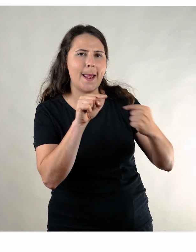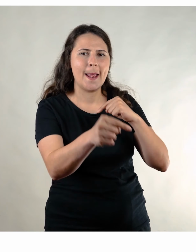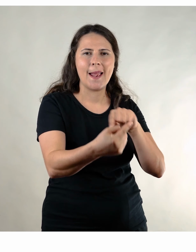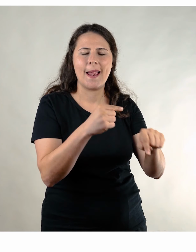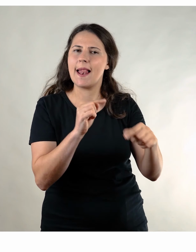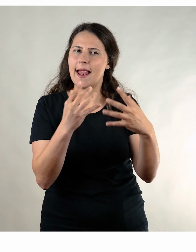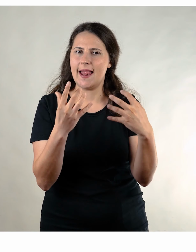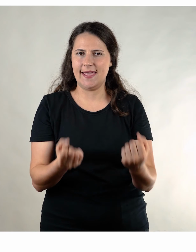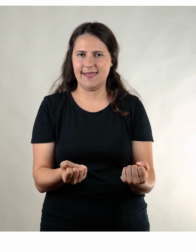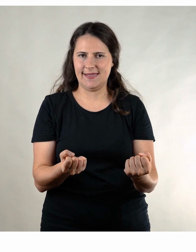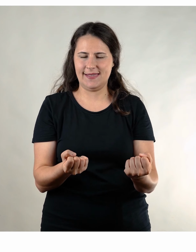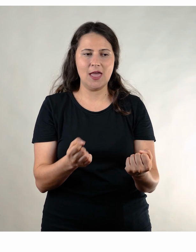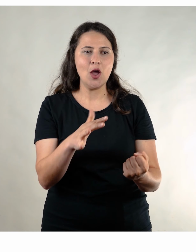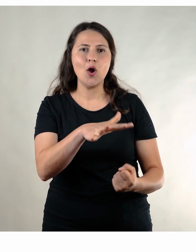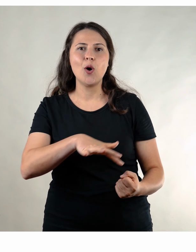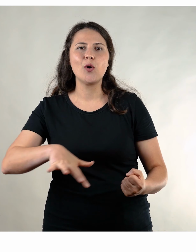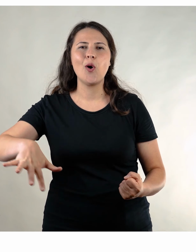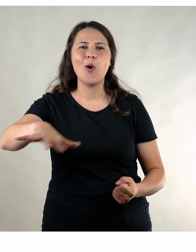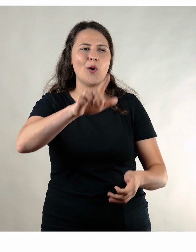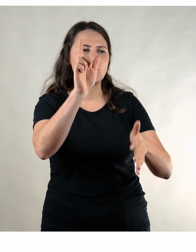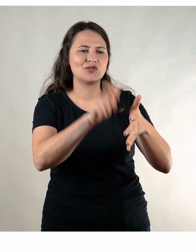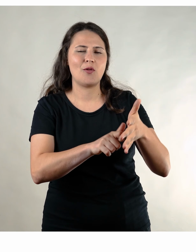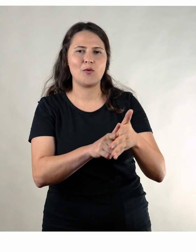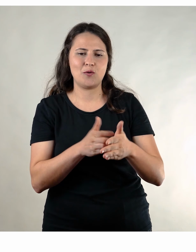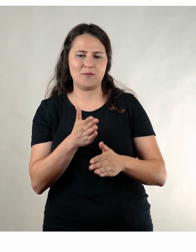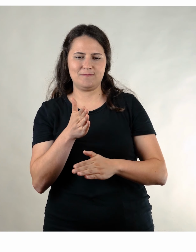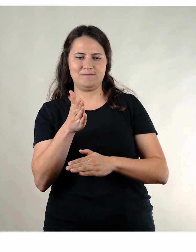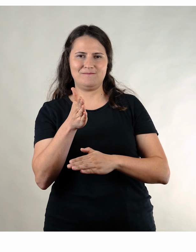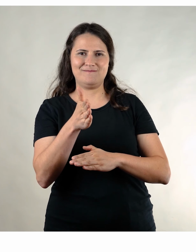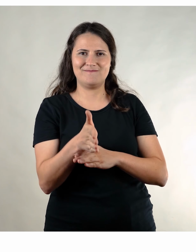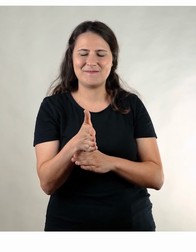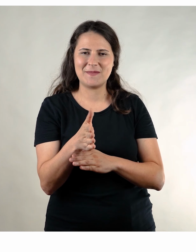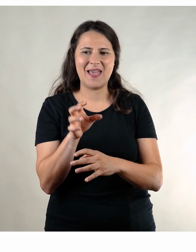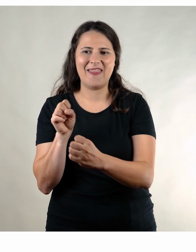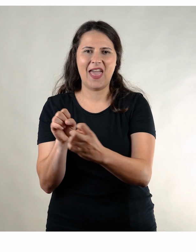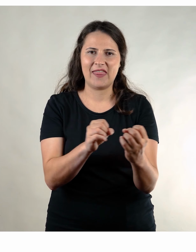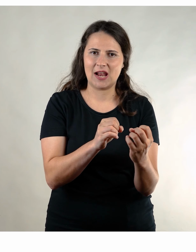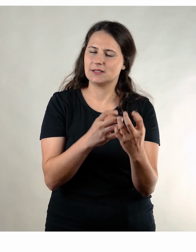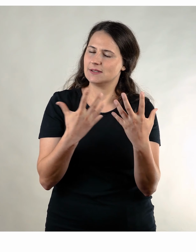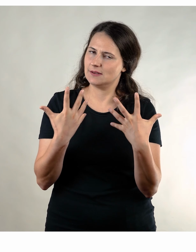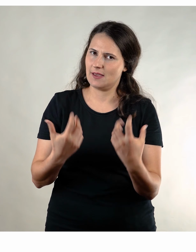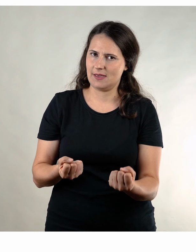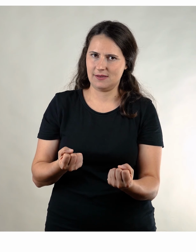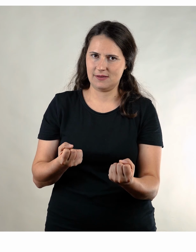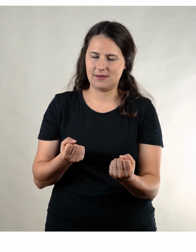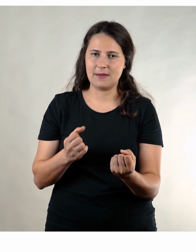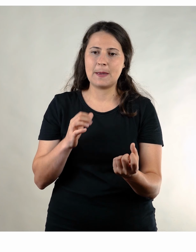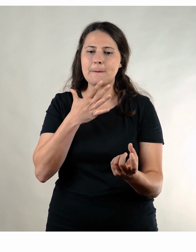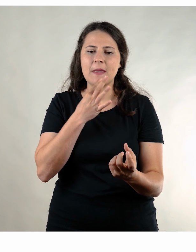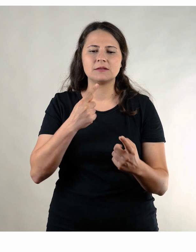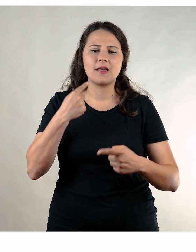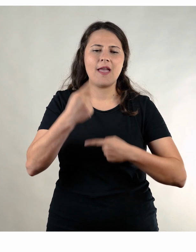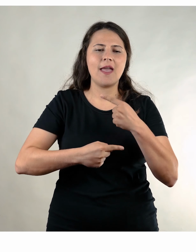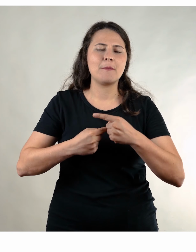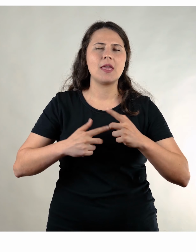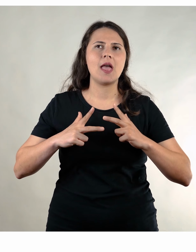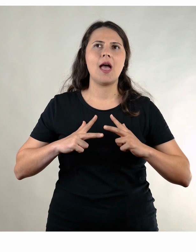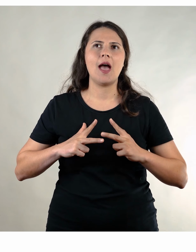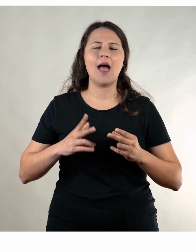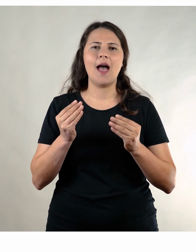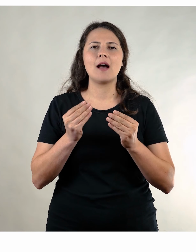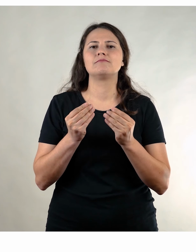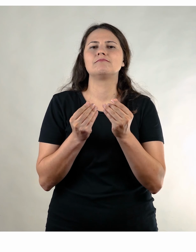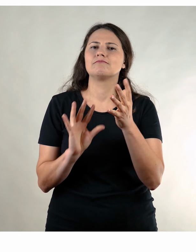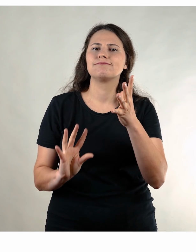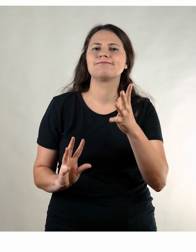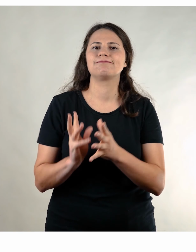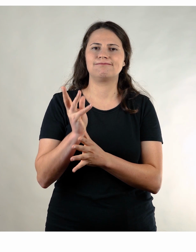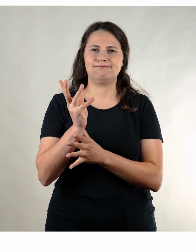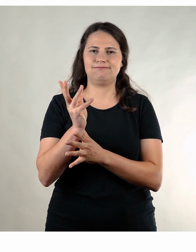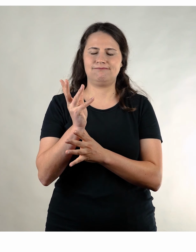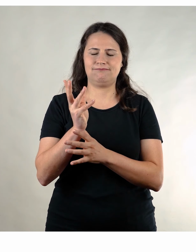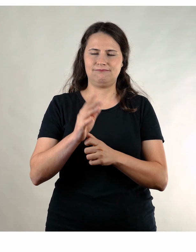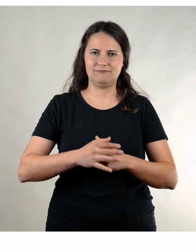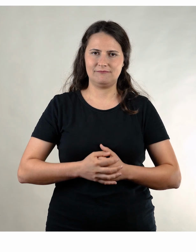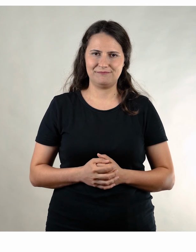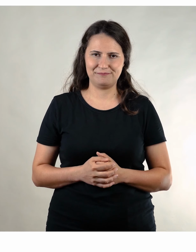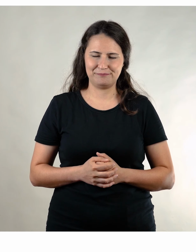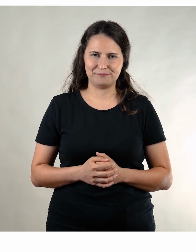Η διάδραση με τους χώρους του ξενοδοχείου βελτιώνει τη συνολική εμπειρία διαμονής.